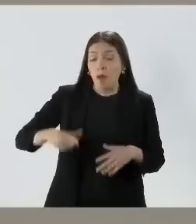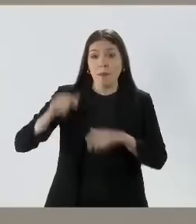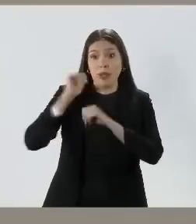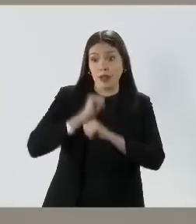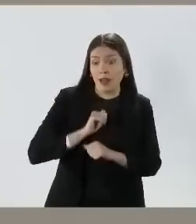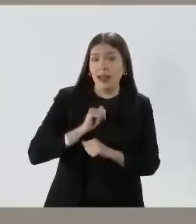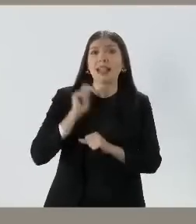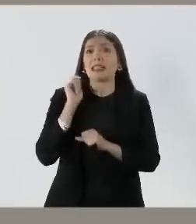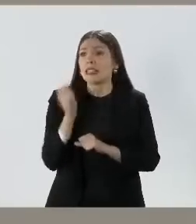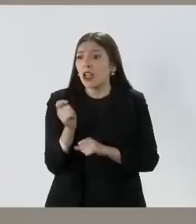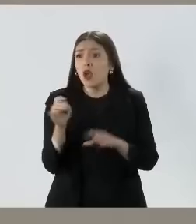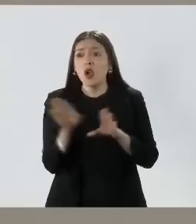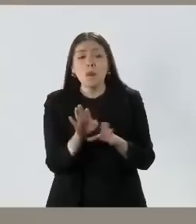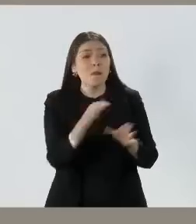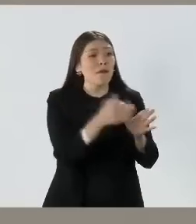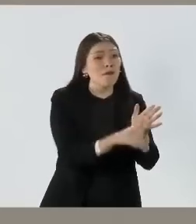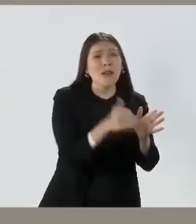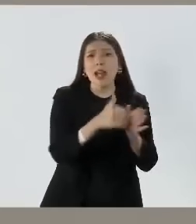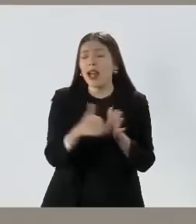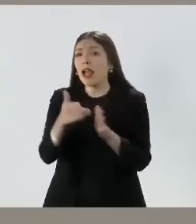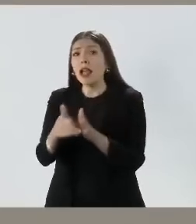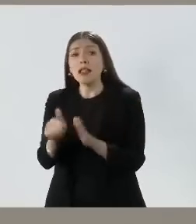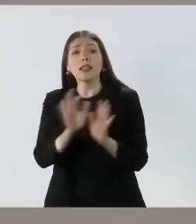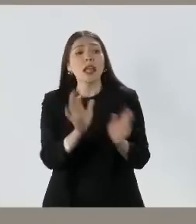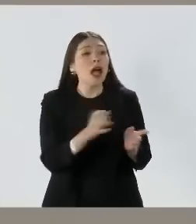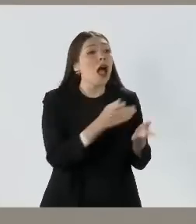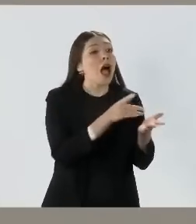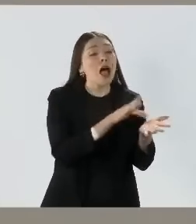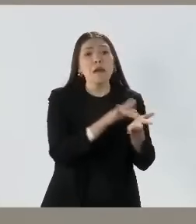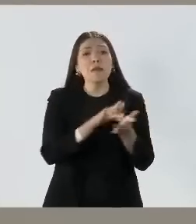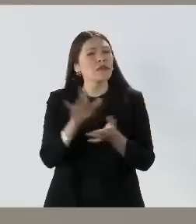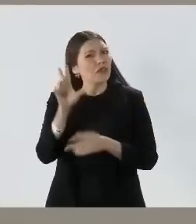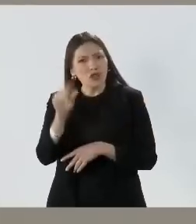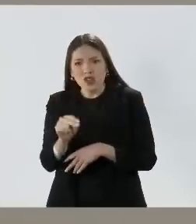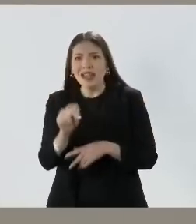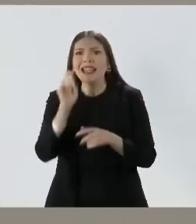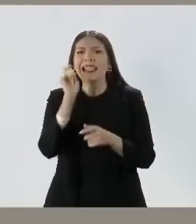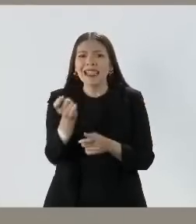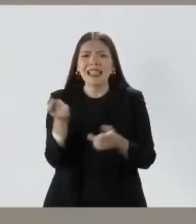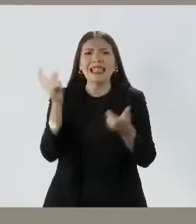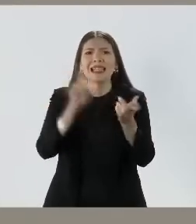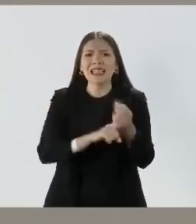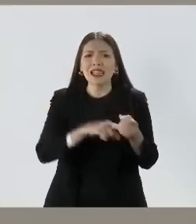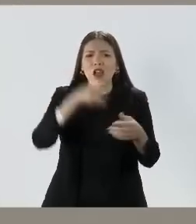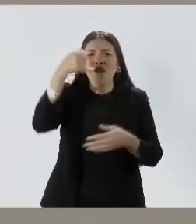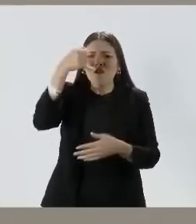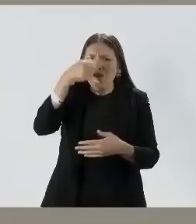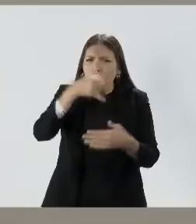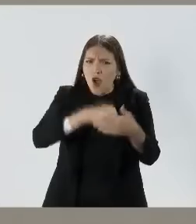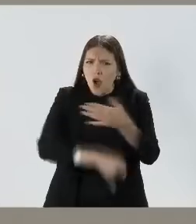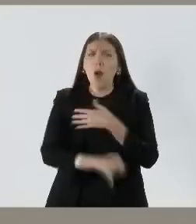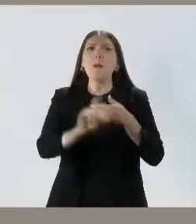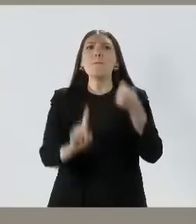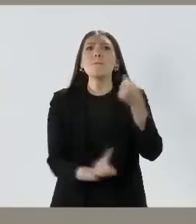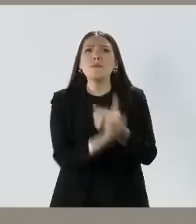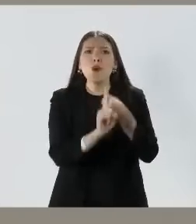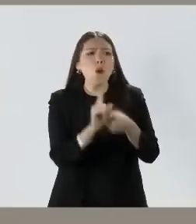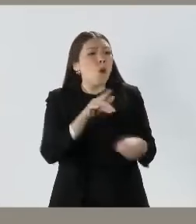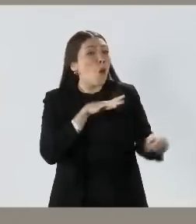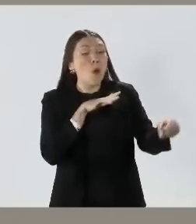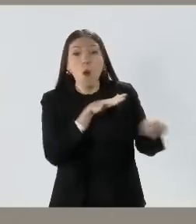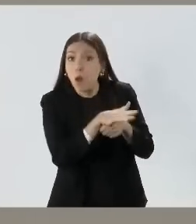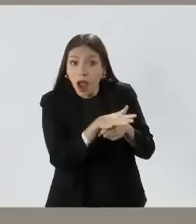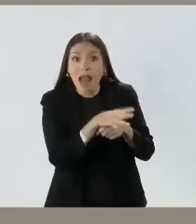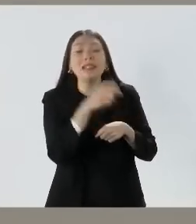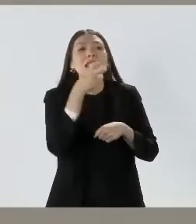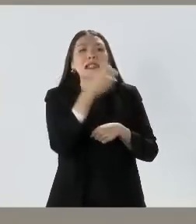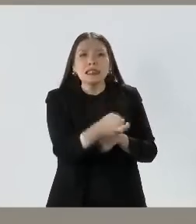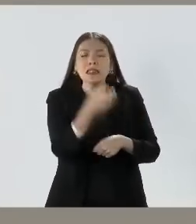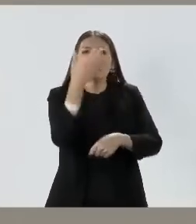la raíz de los problemas e implementar soluciones nuestra meta es el bienestar del pueblo nos guían